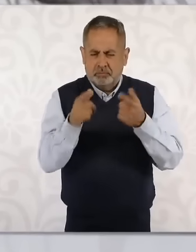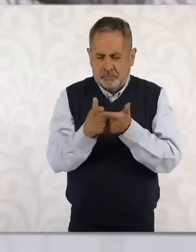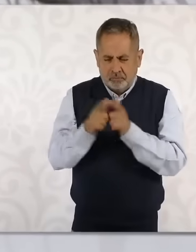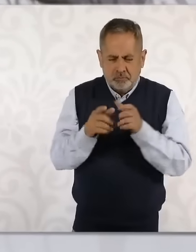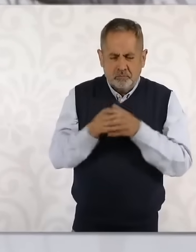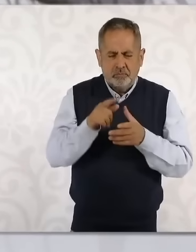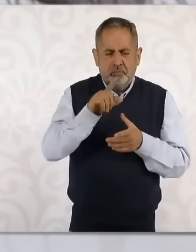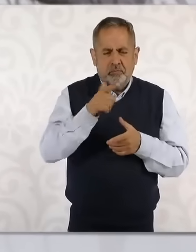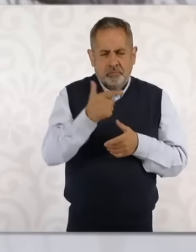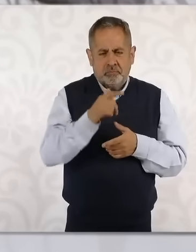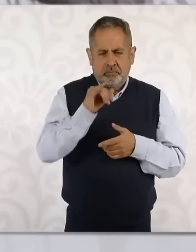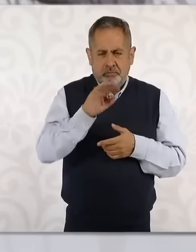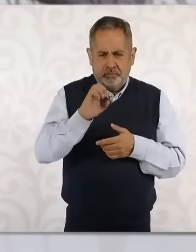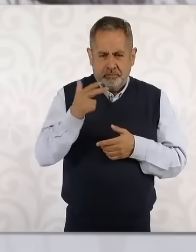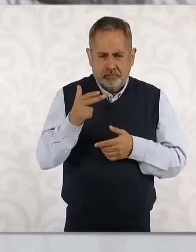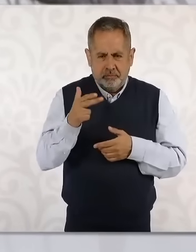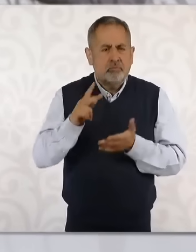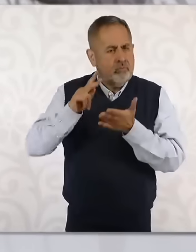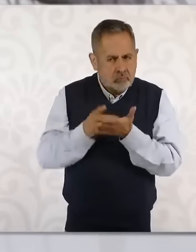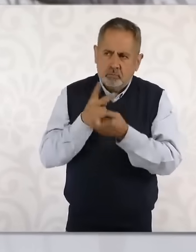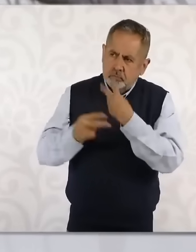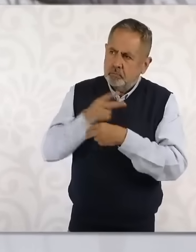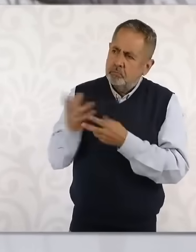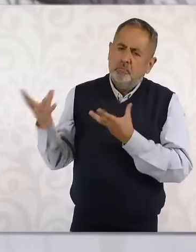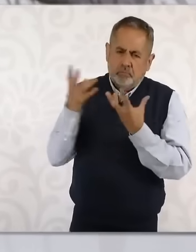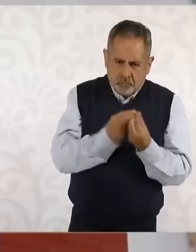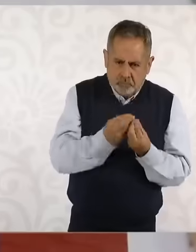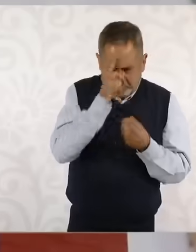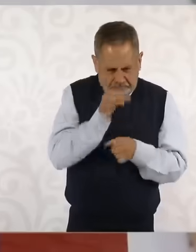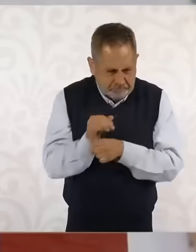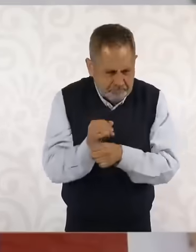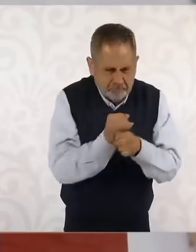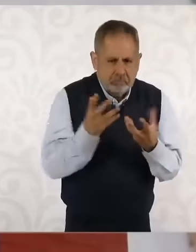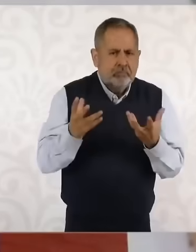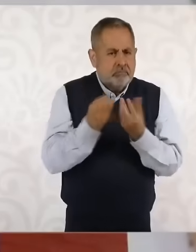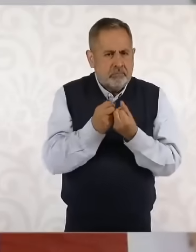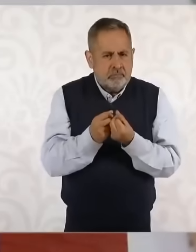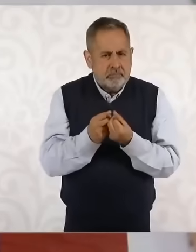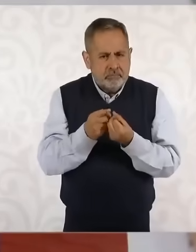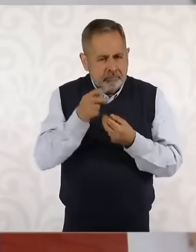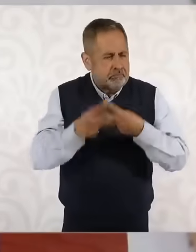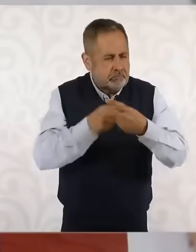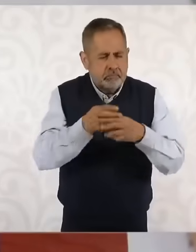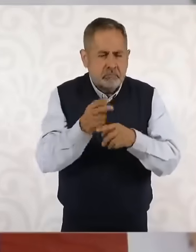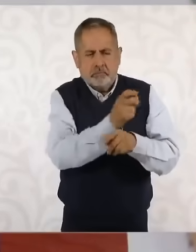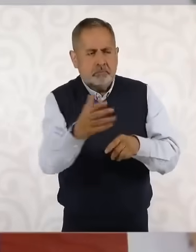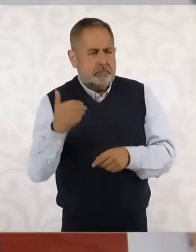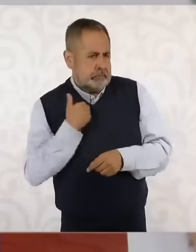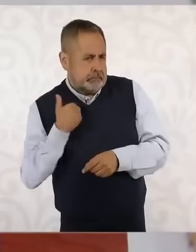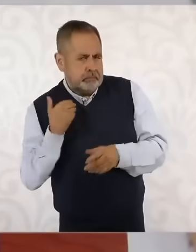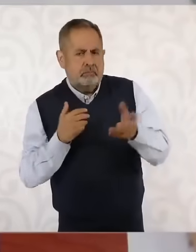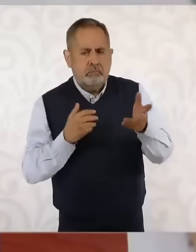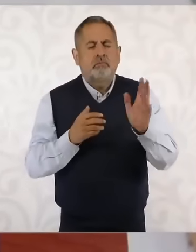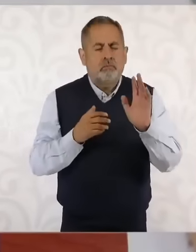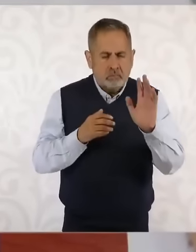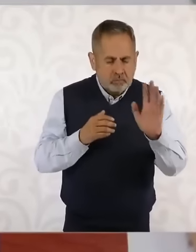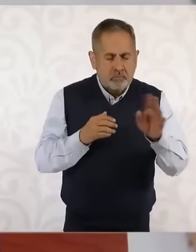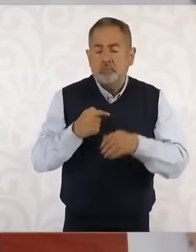puedan nuevamente ser incorporados como parte de la investigación. Eh, yo ya les había planteado